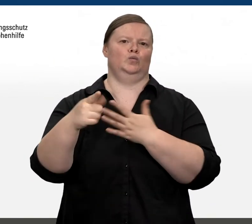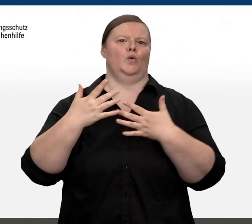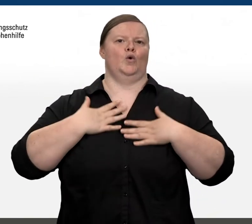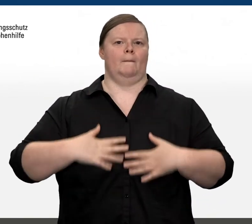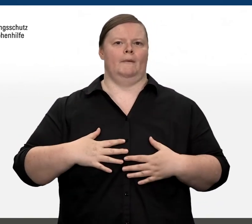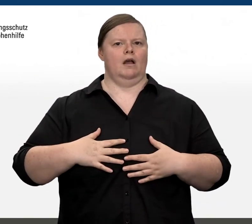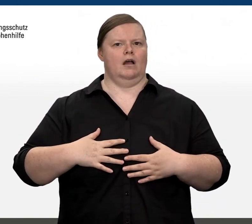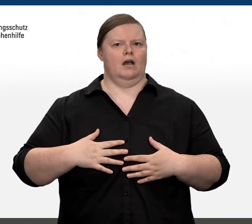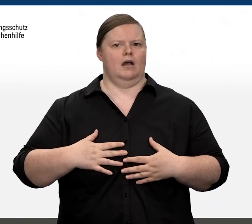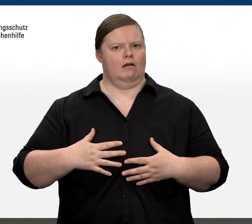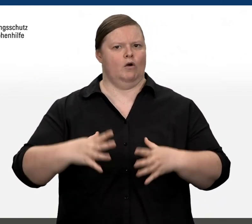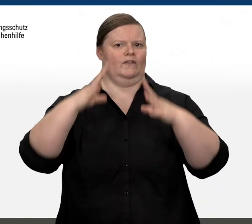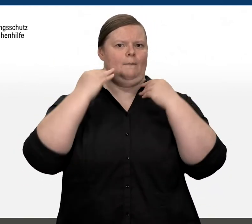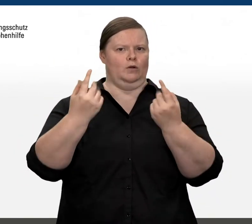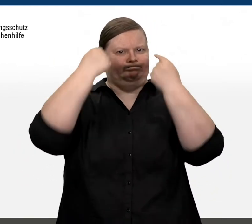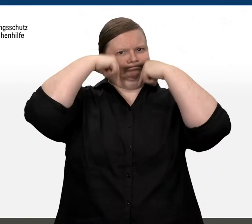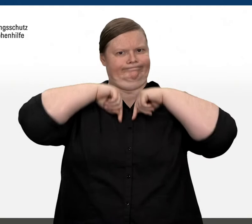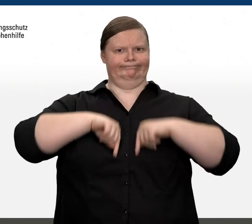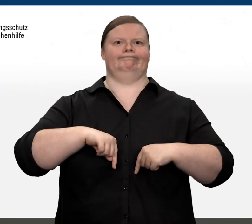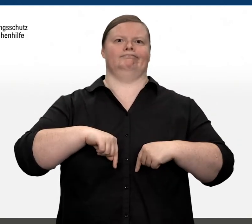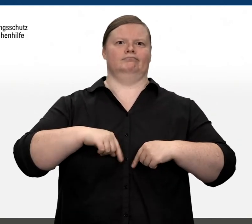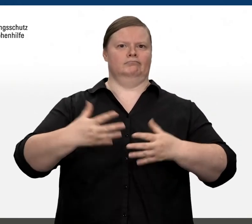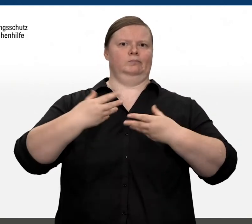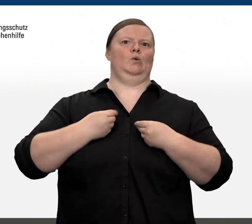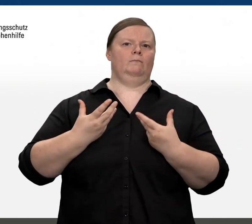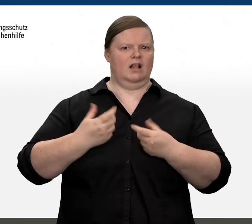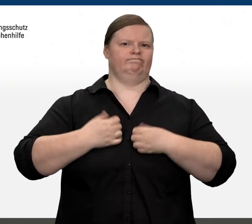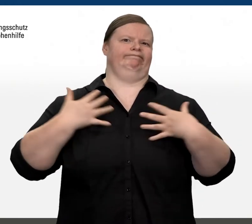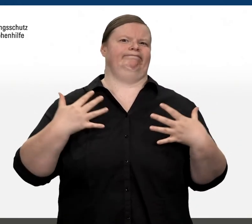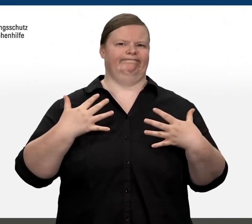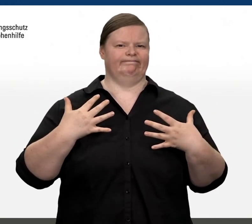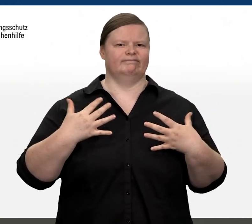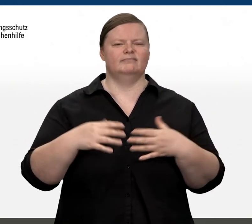die Aufnahme radioaktiver Stoffe in den Körper aus.